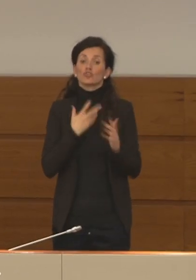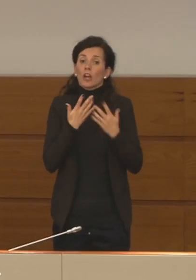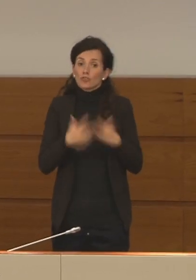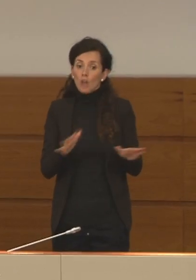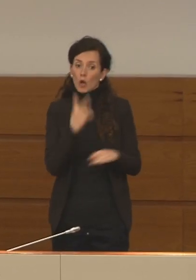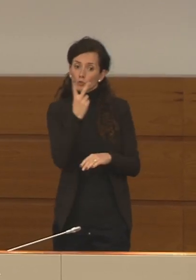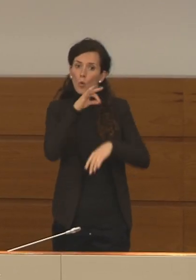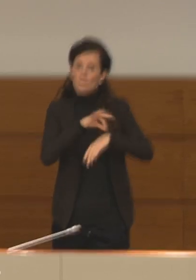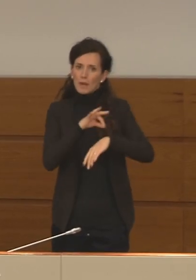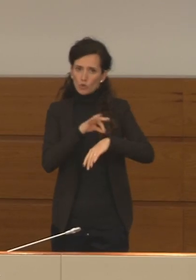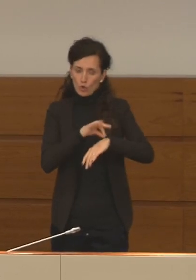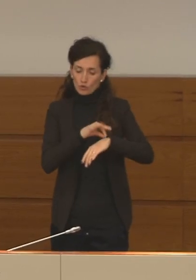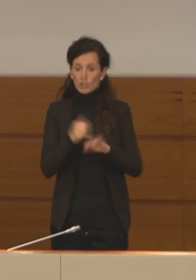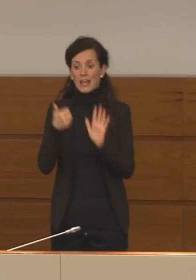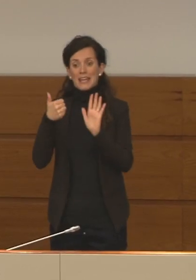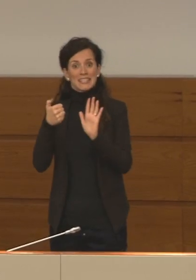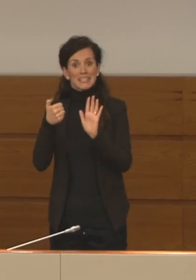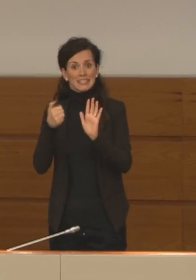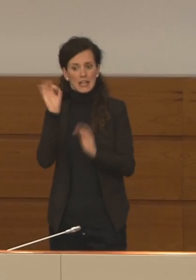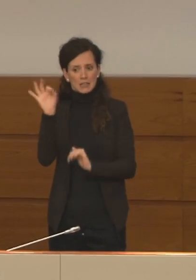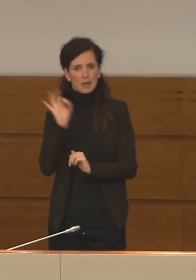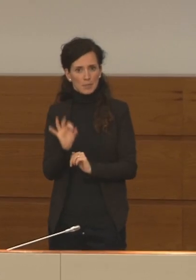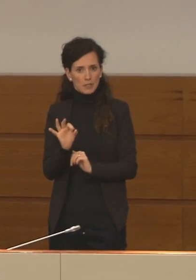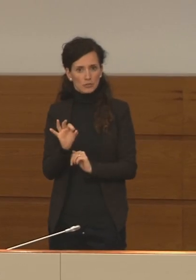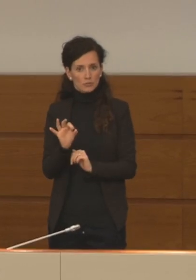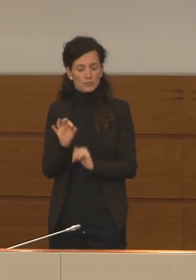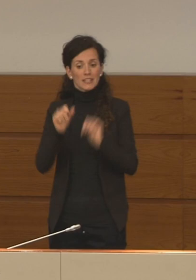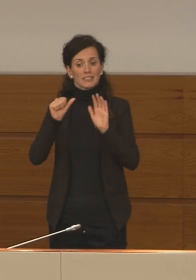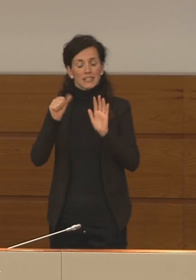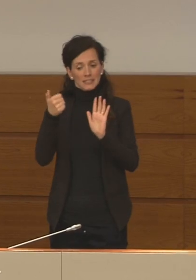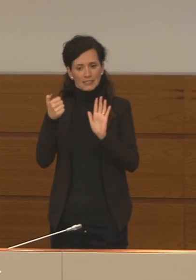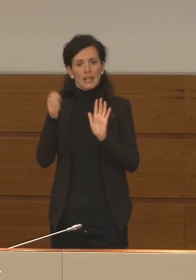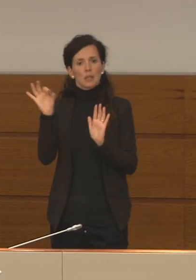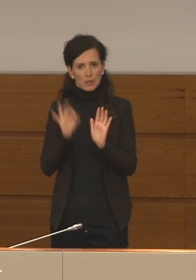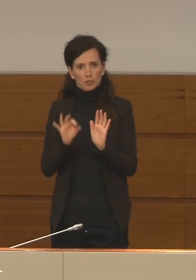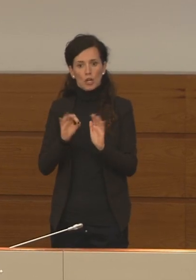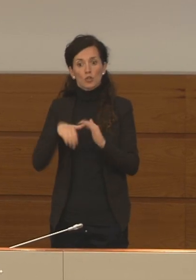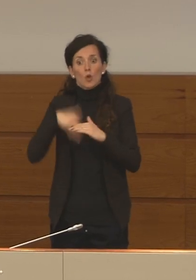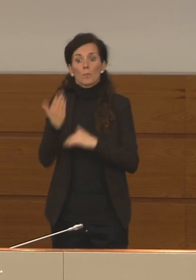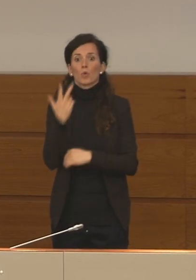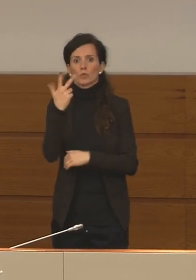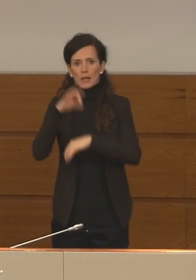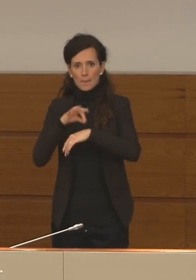il 60% ne ha più di tre, soltanto il 2% non ha nessuna patologia.